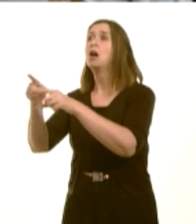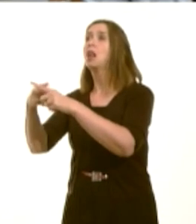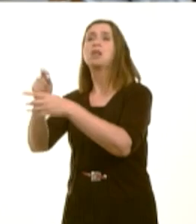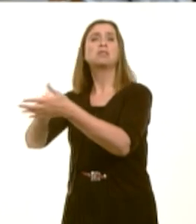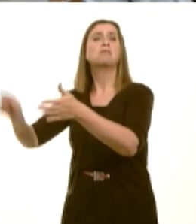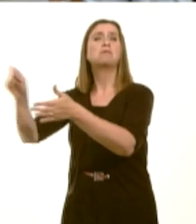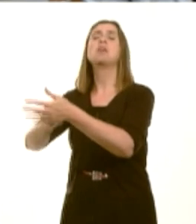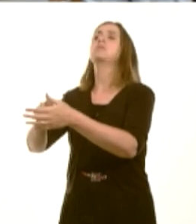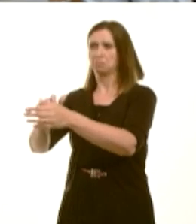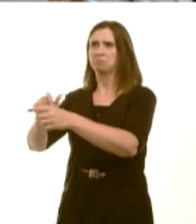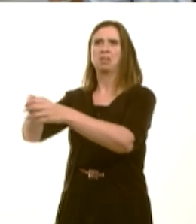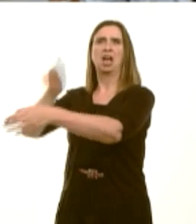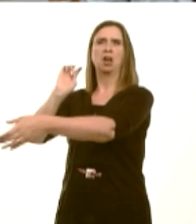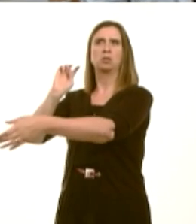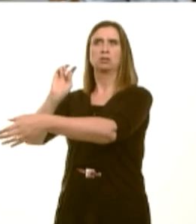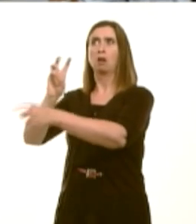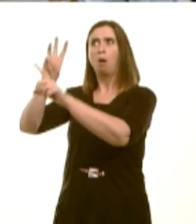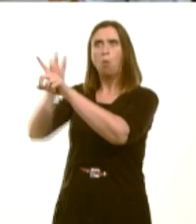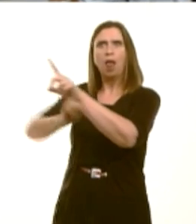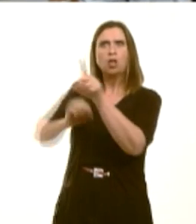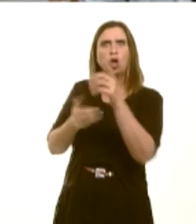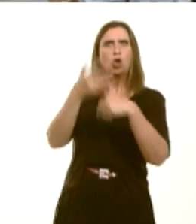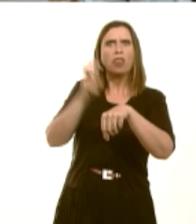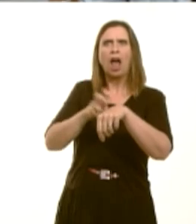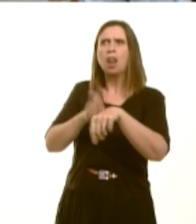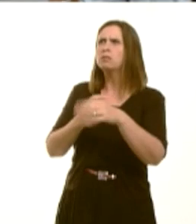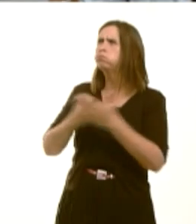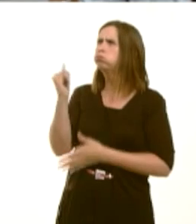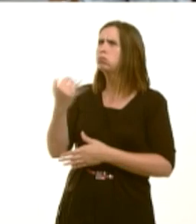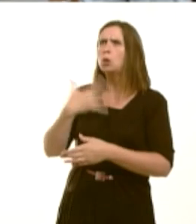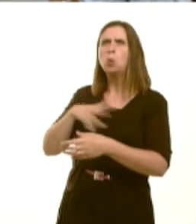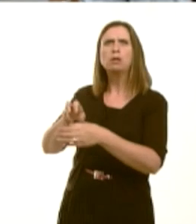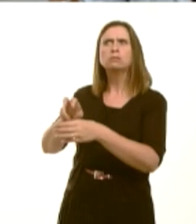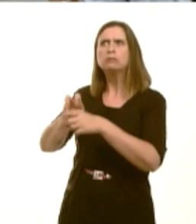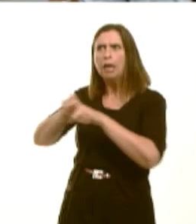wedi pleidleisio i aros i mewn. Rwyín credu y byddai argyfwng cyfansoddiadol ynglyn ‚ hwnnw.